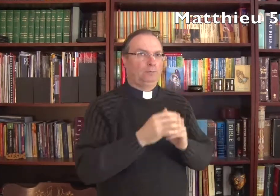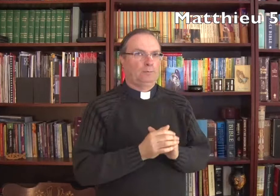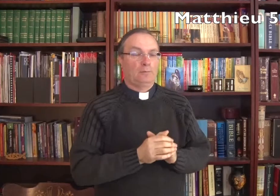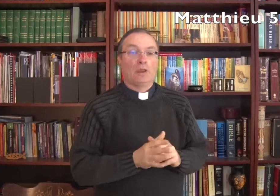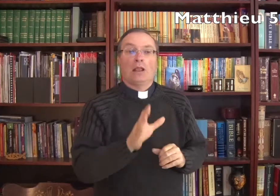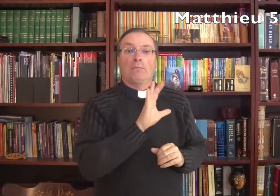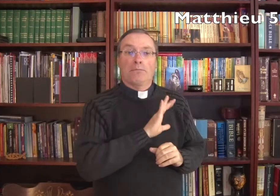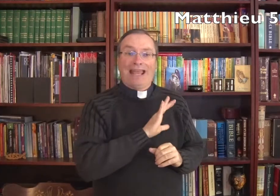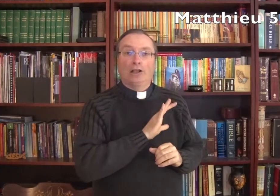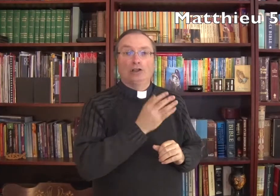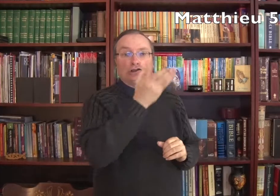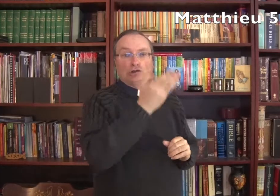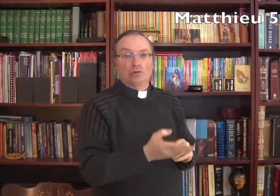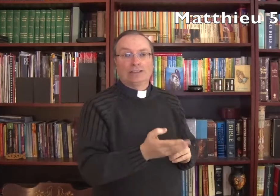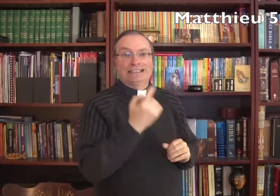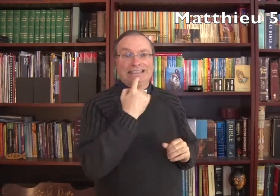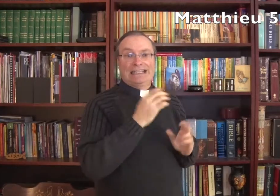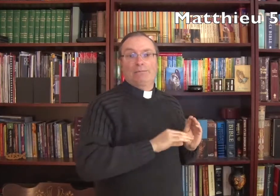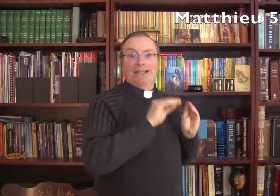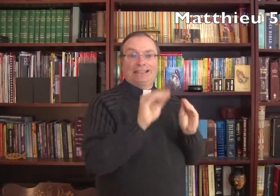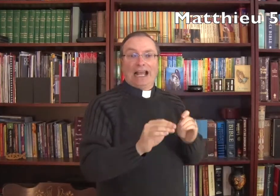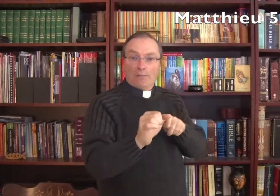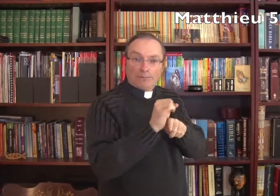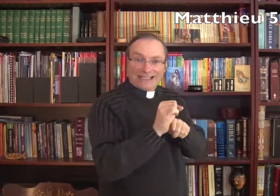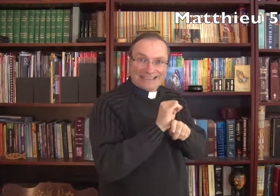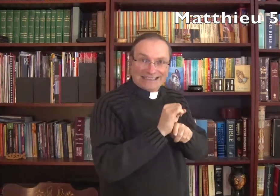mais celui qui les mettra en pratique